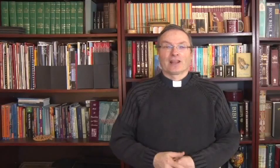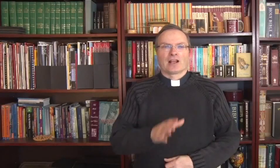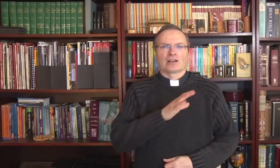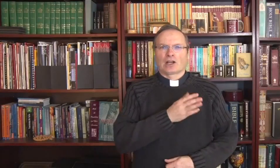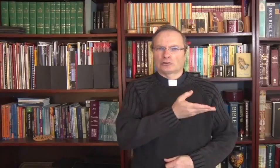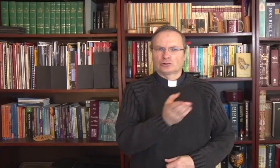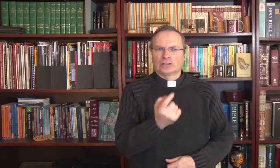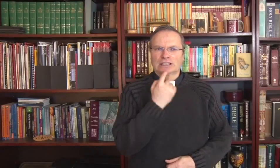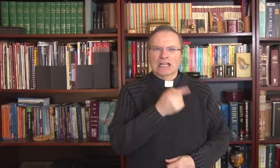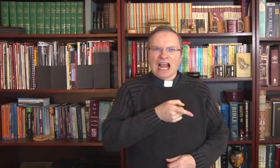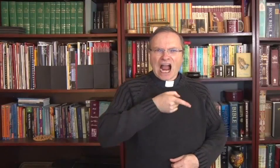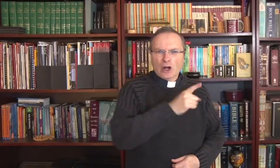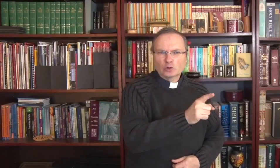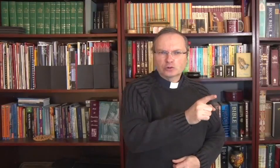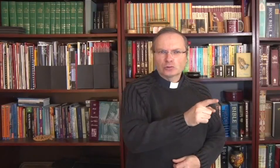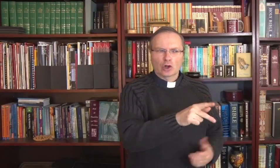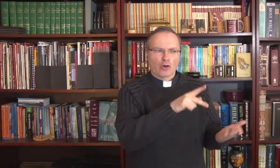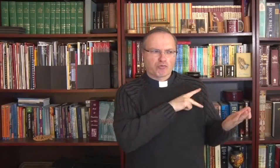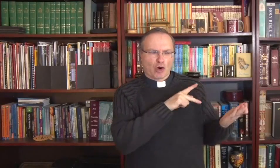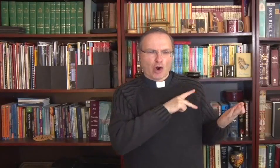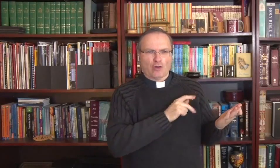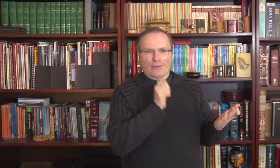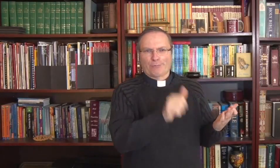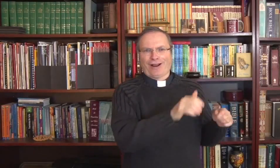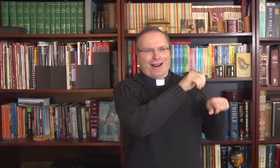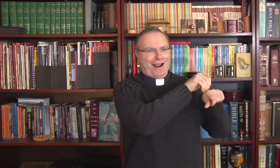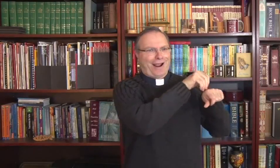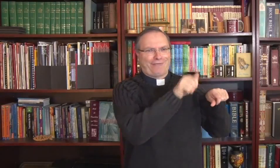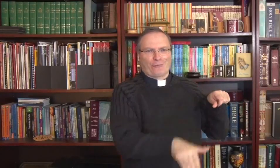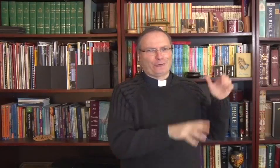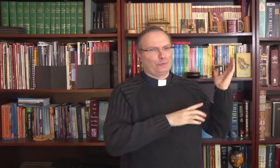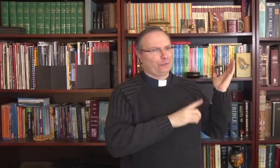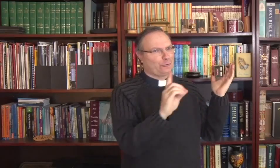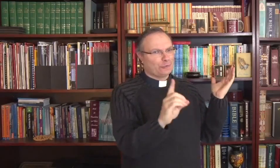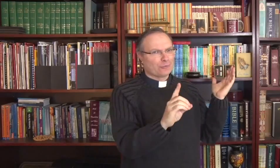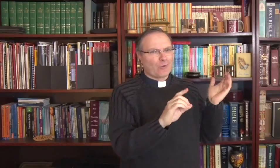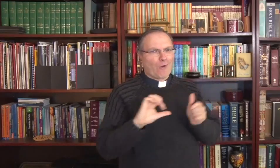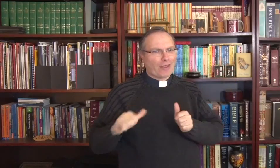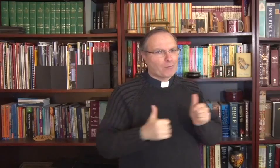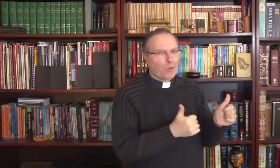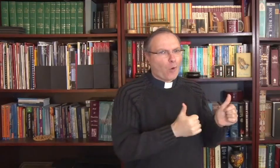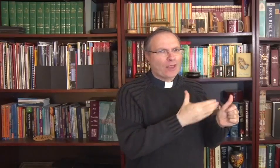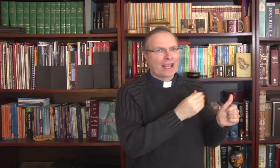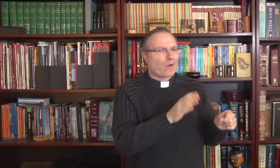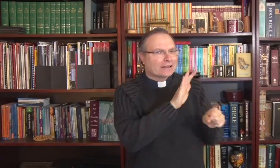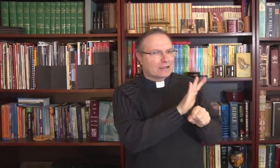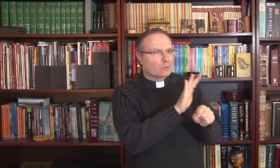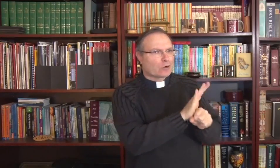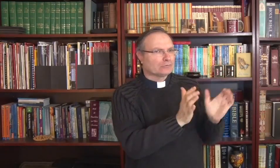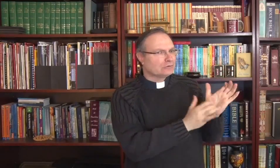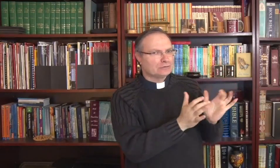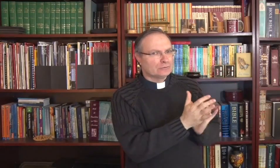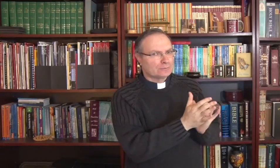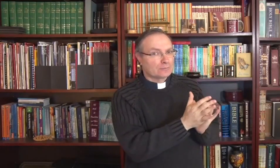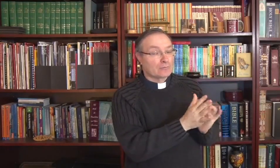Il y a ceux qui accuse que Paul n’est pas un envoyé de Dieu, un apôtre et un témoin de Jésus.